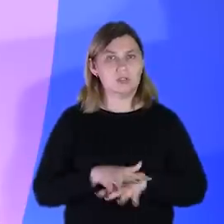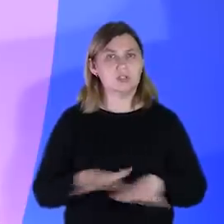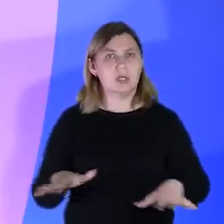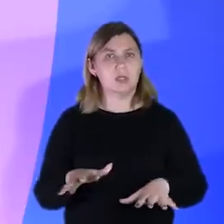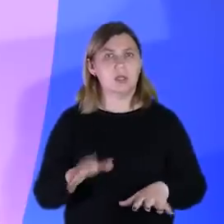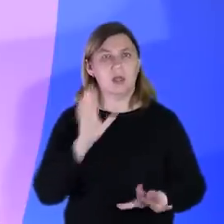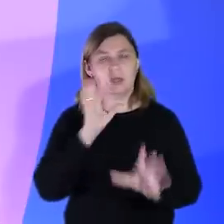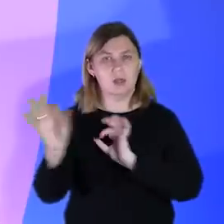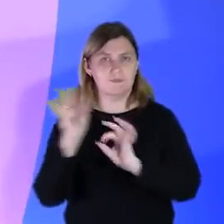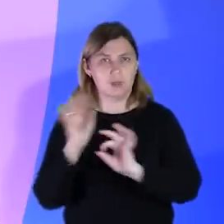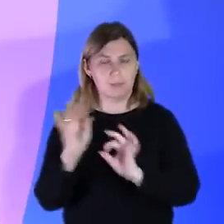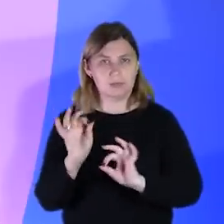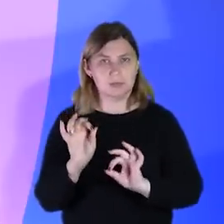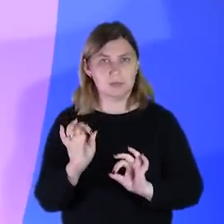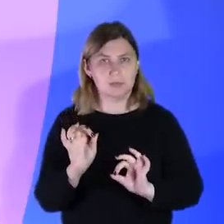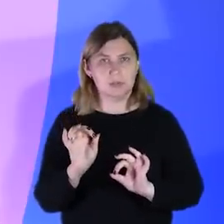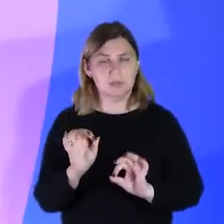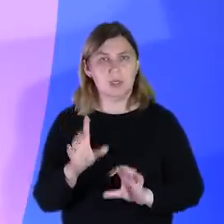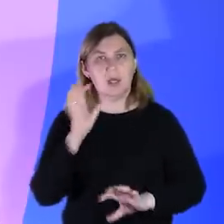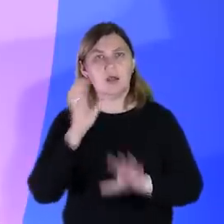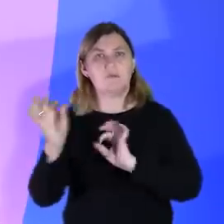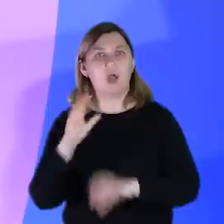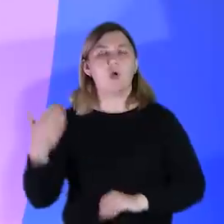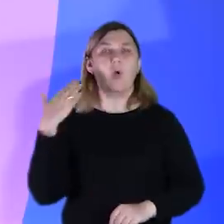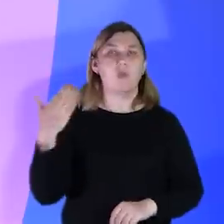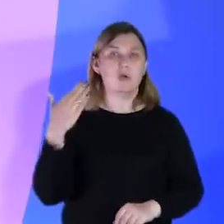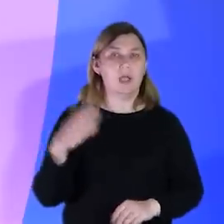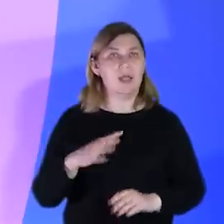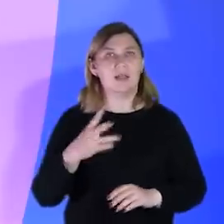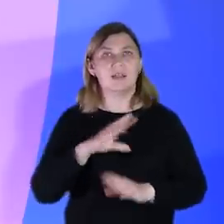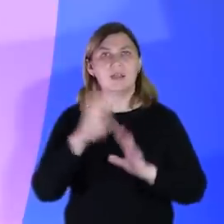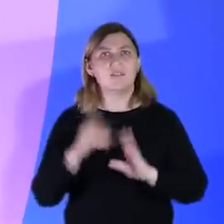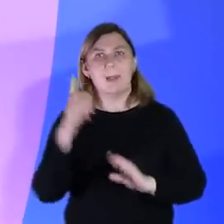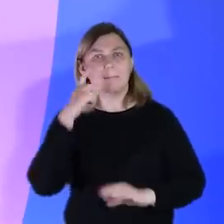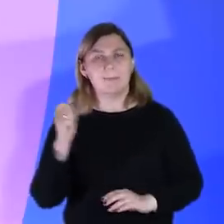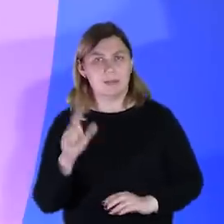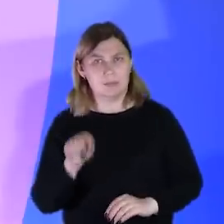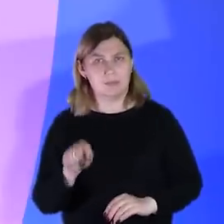informacyjną informatorów honorowych, o czym nie wszyscy pamiętamy. O tym, że...